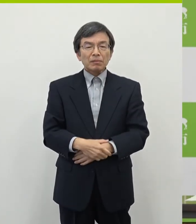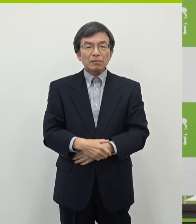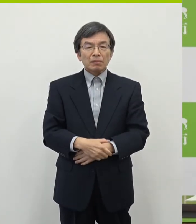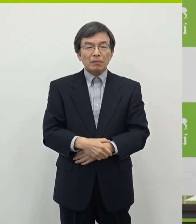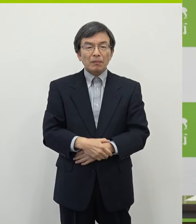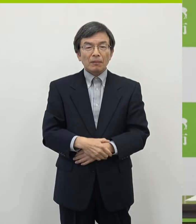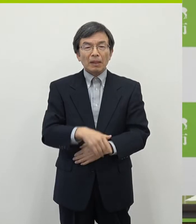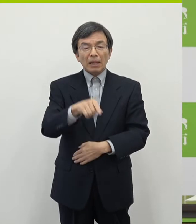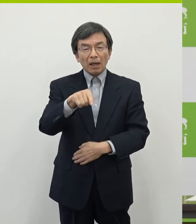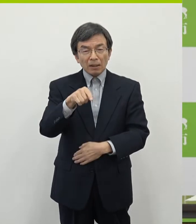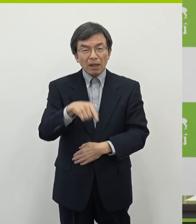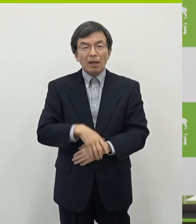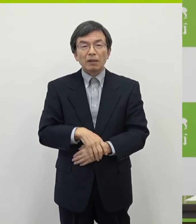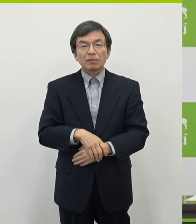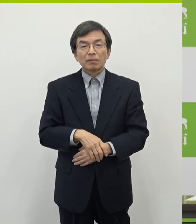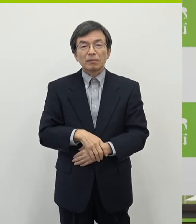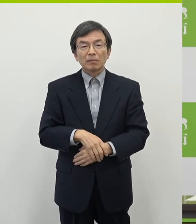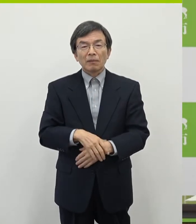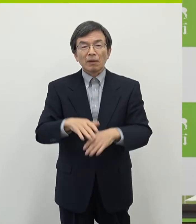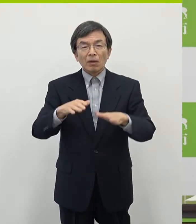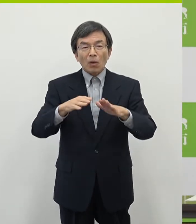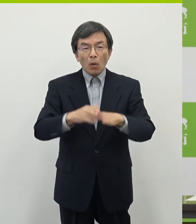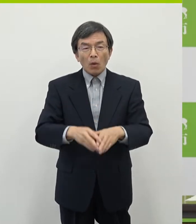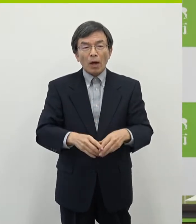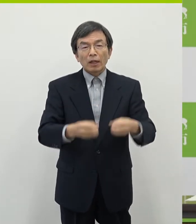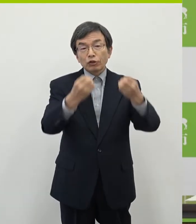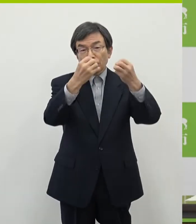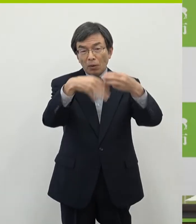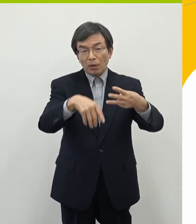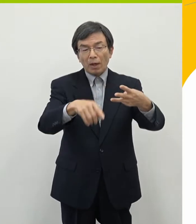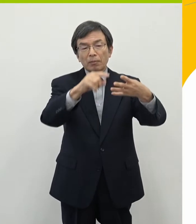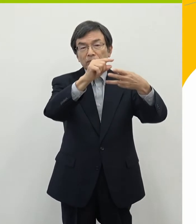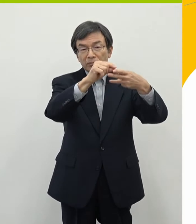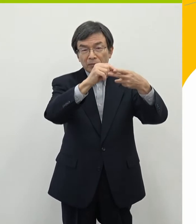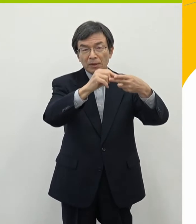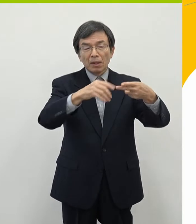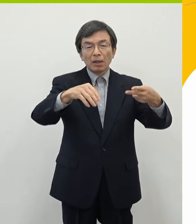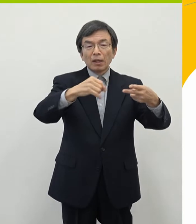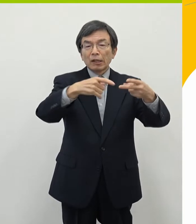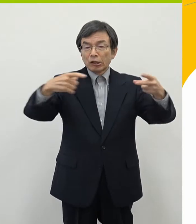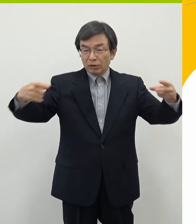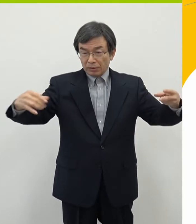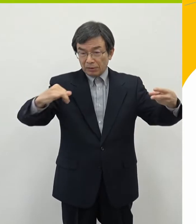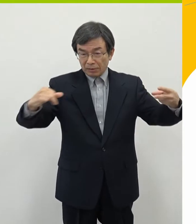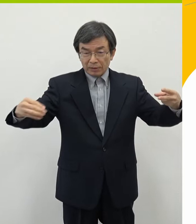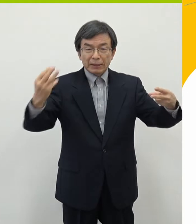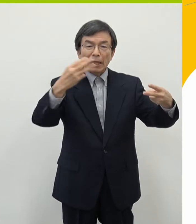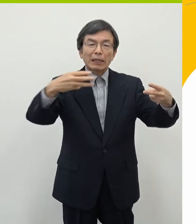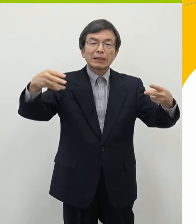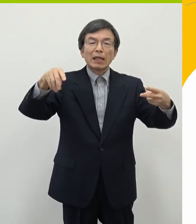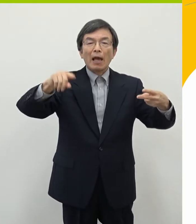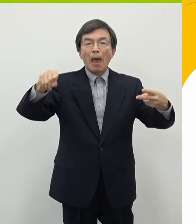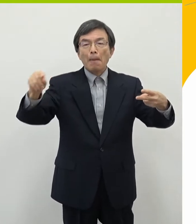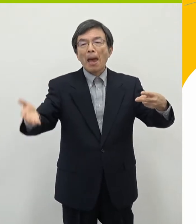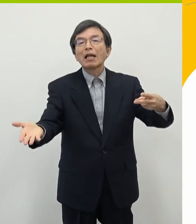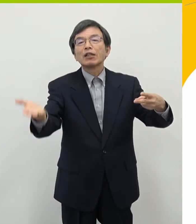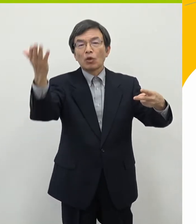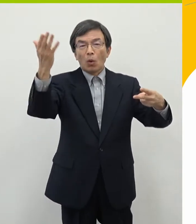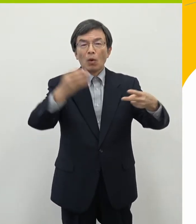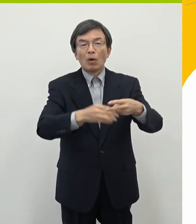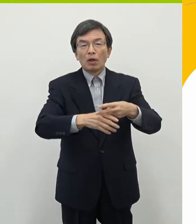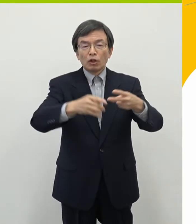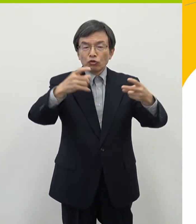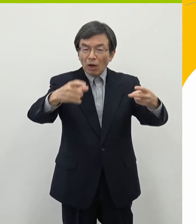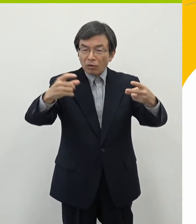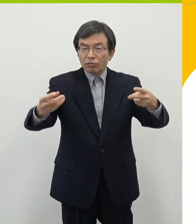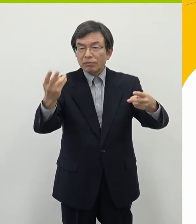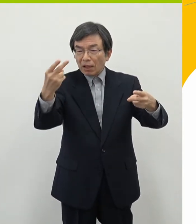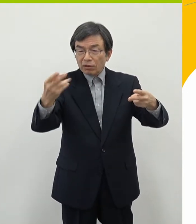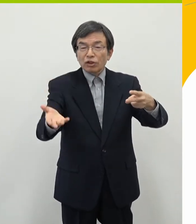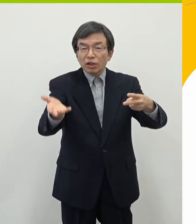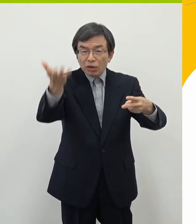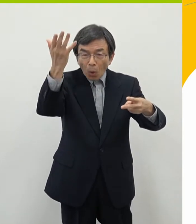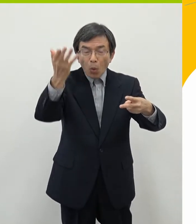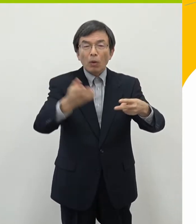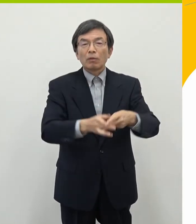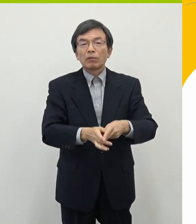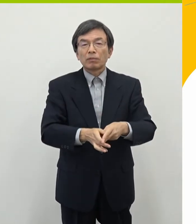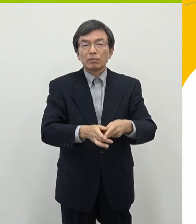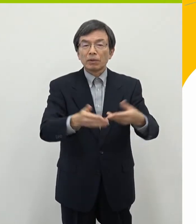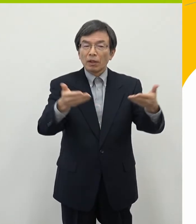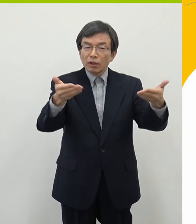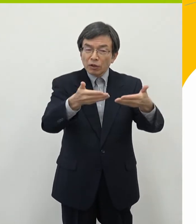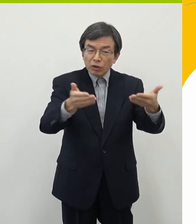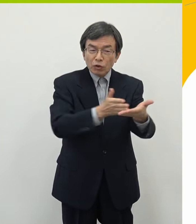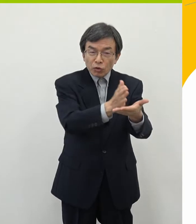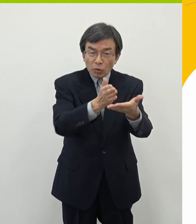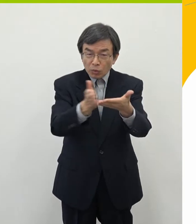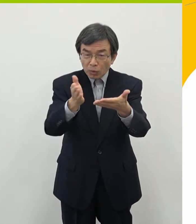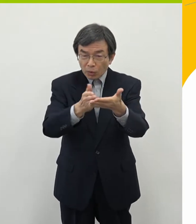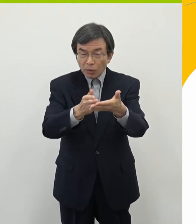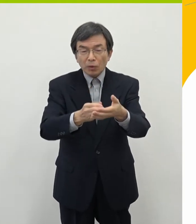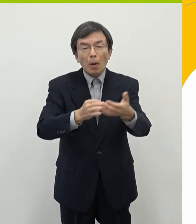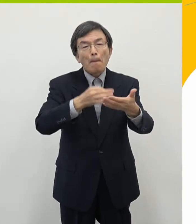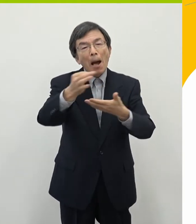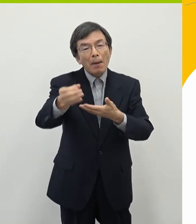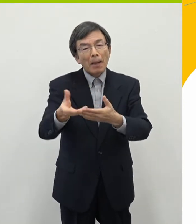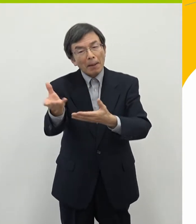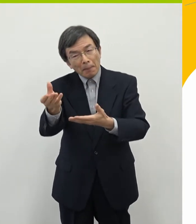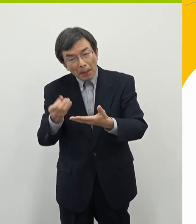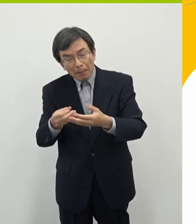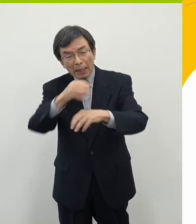今回3000平米以上のですね区画を2つ以上有する産業用地を整備をするということ それからそれらについて誘致対象業種の企業と方売買契約または賃貸借契約を締結する